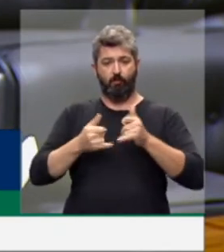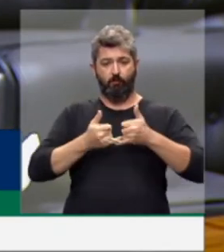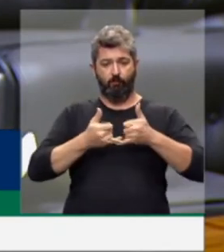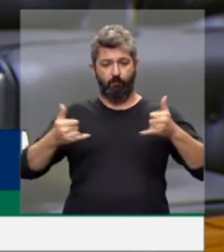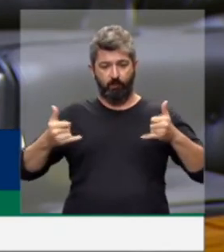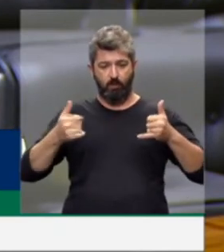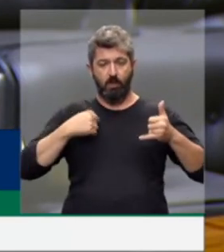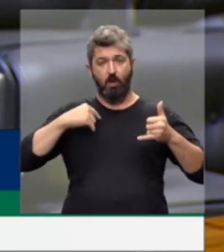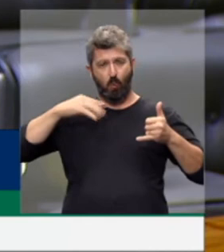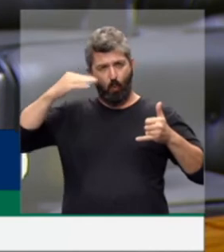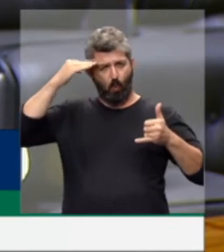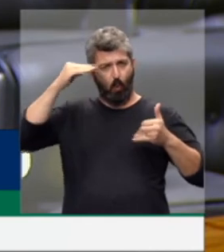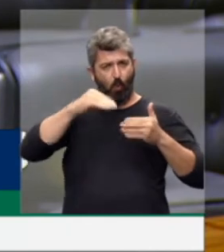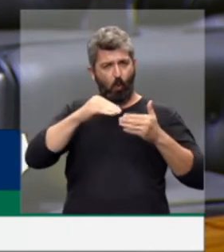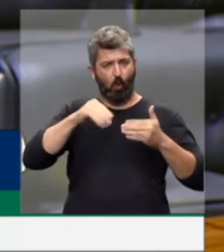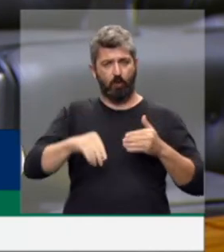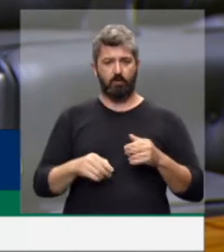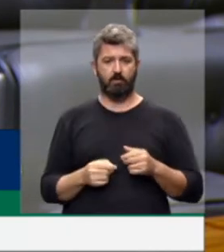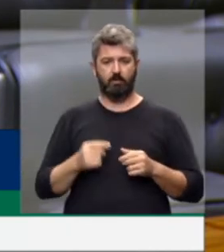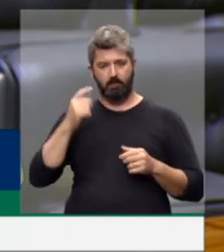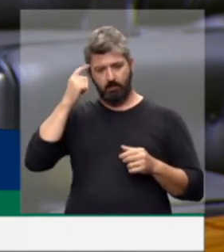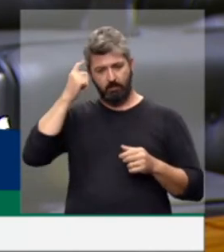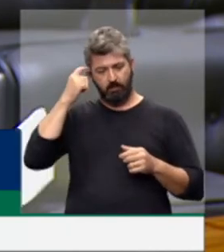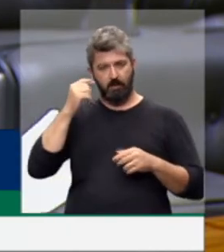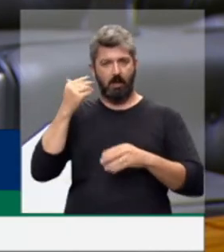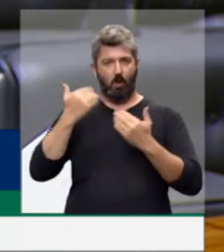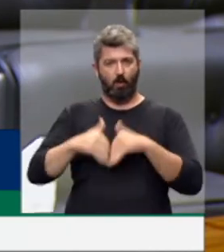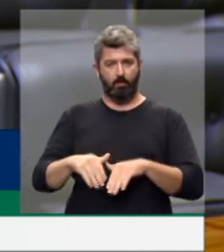AQUI PELO DEPUTADO VITOR LIPE, QUE SE TIRA O SUBSÍDIO DO FIO QUE EU CONCORDO PESSOALMENTE